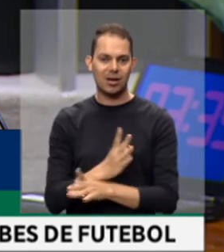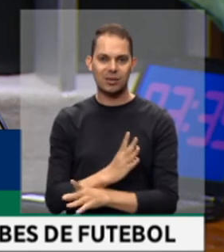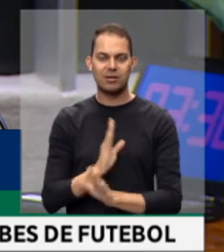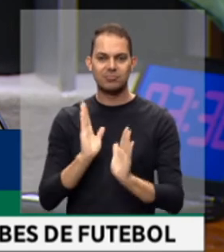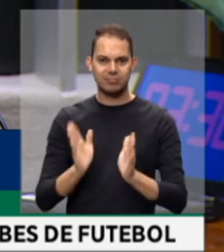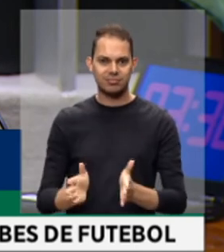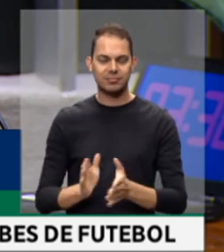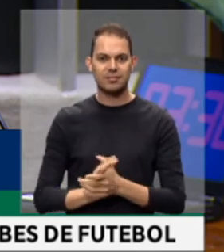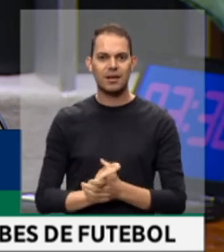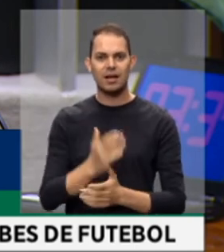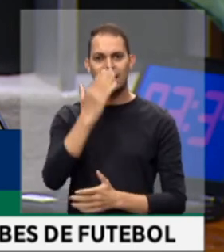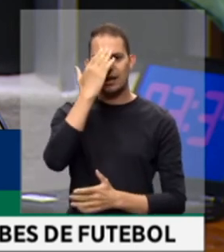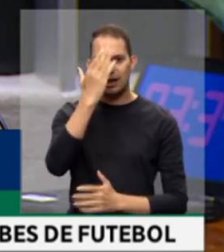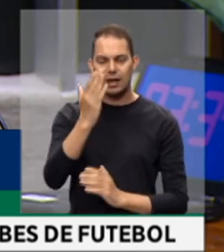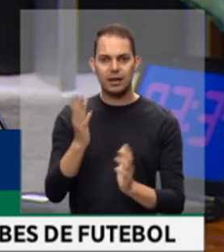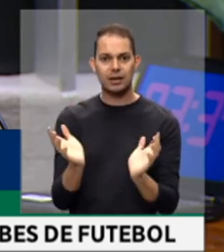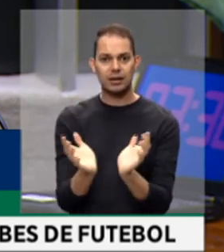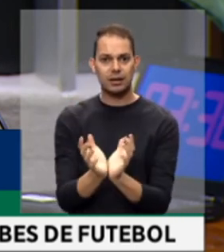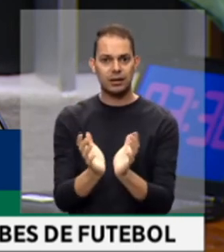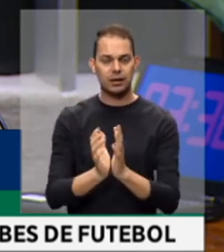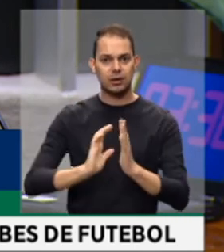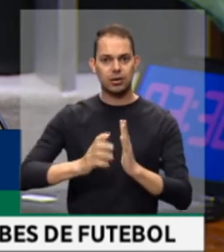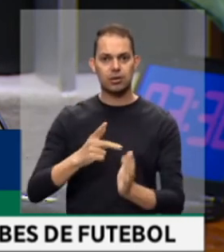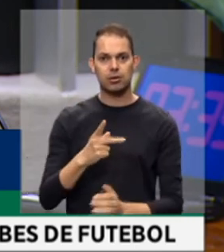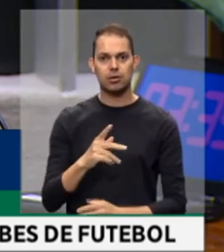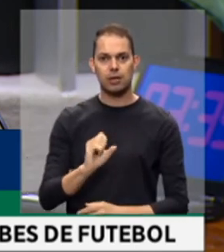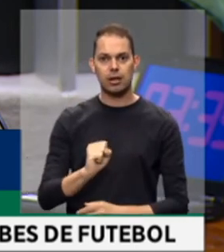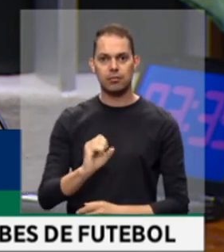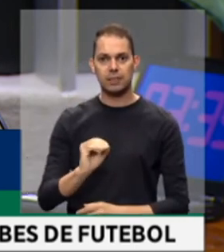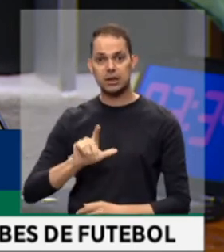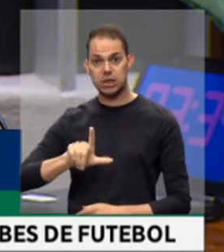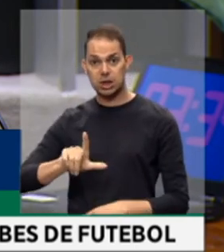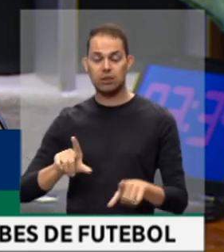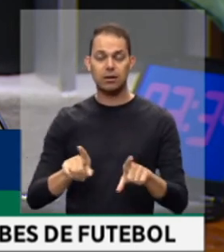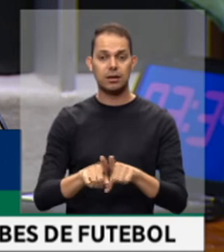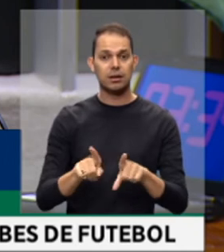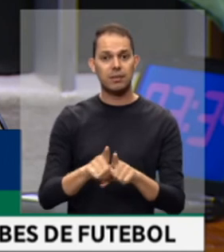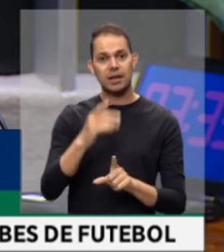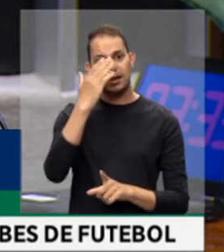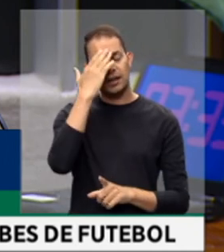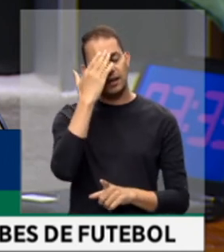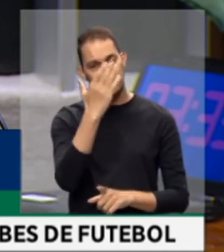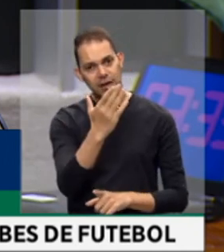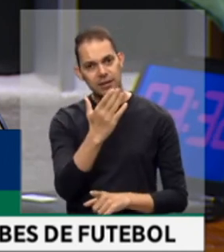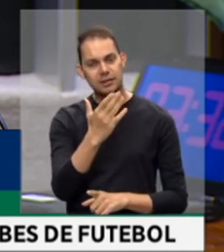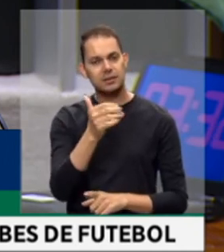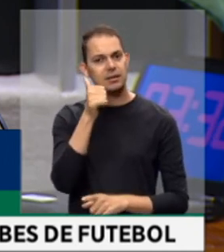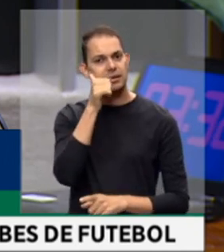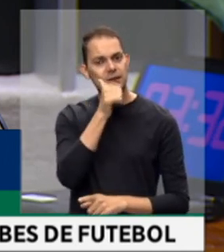OPORTUNIDADE DE FALAR COMO DEPUTADO FEDERAL NESTE MEU SEGUNDO MANDATO. MAS EU QUERO AGRADECER A TODA A BANCADA DO